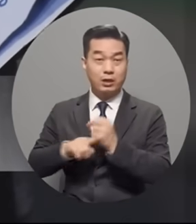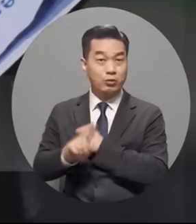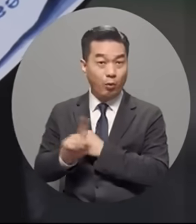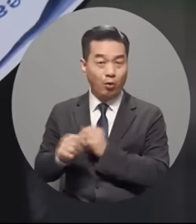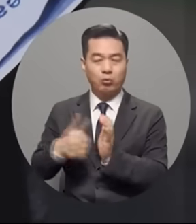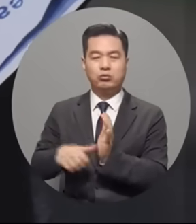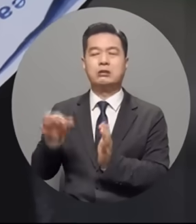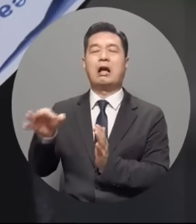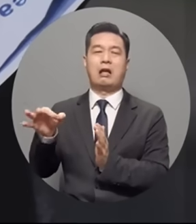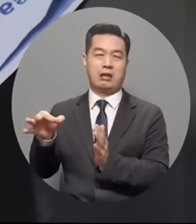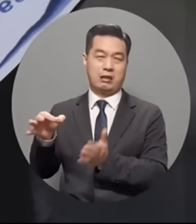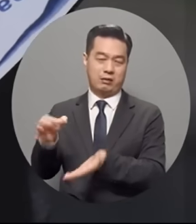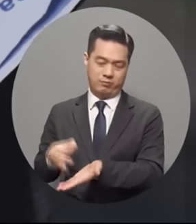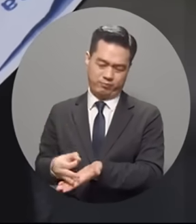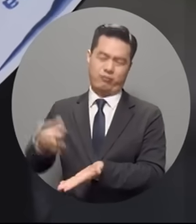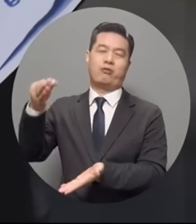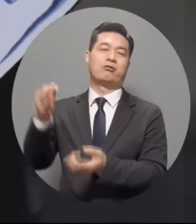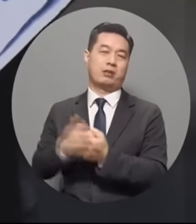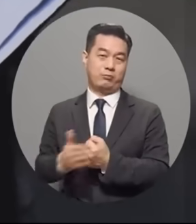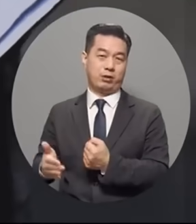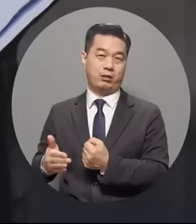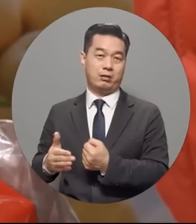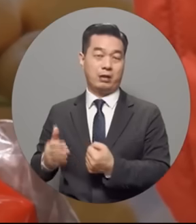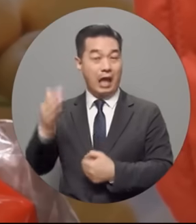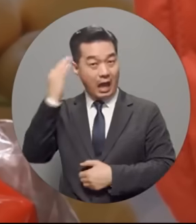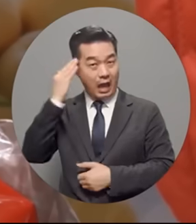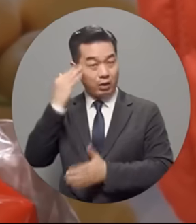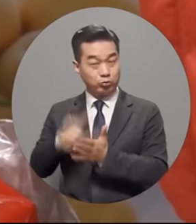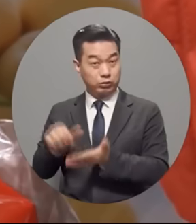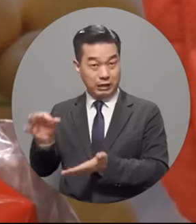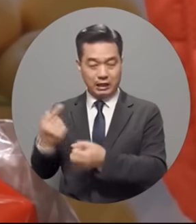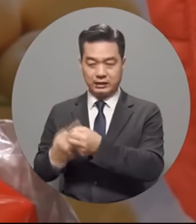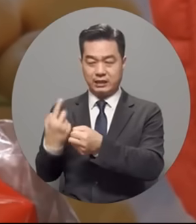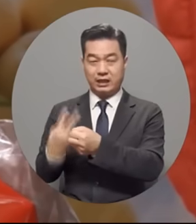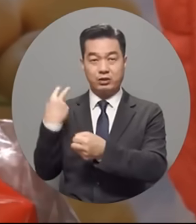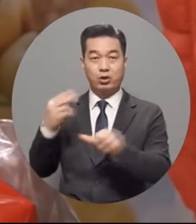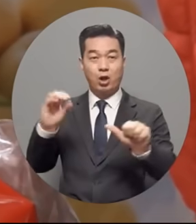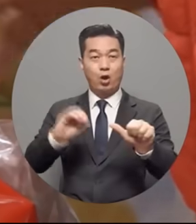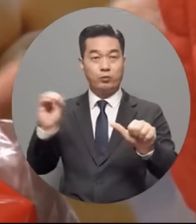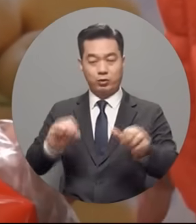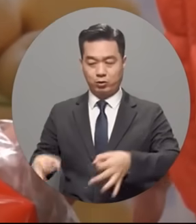소비 침체의 가장 큰 원인은 역시 물가였습니다.